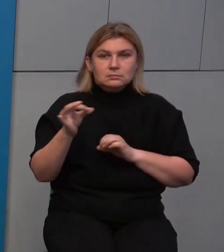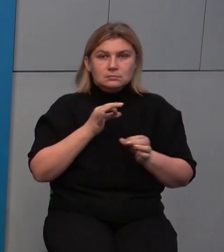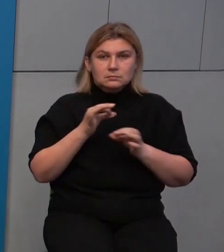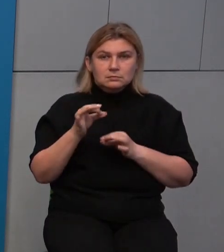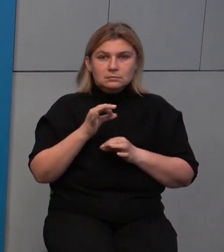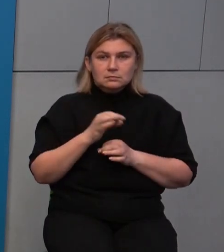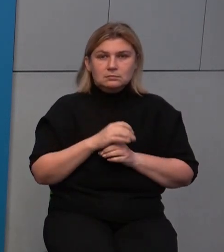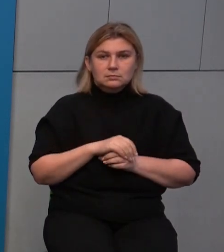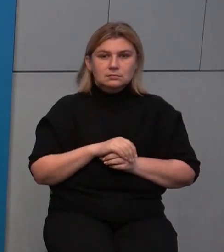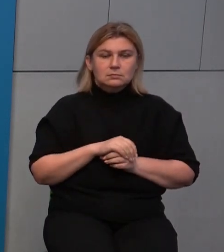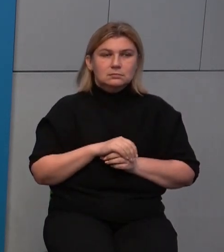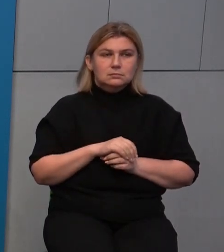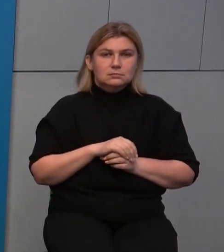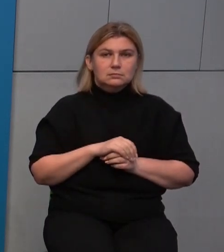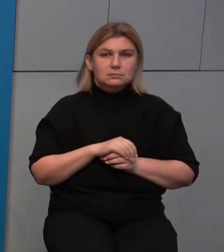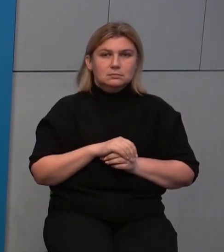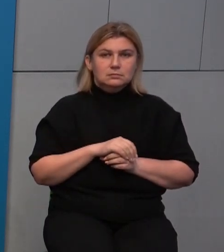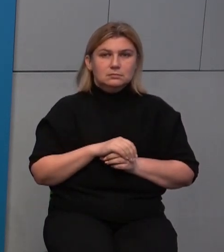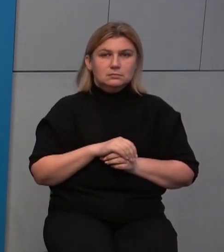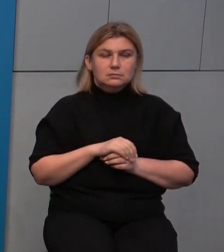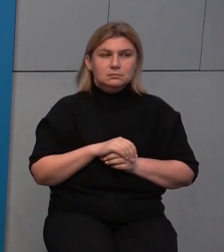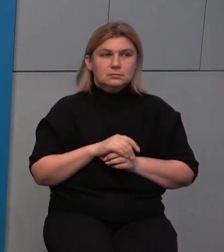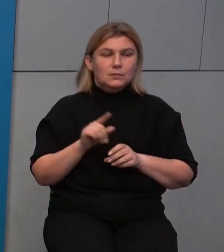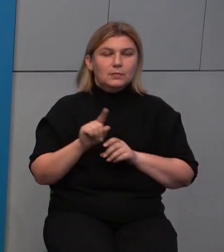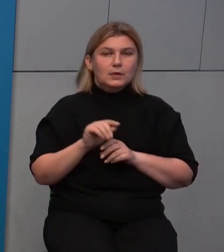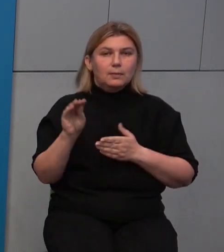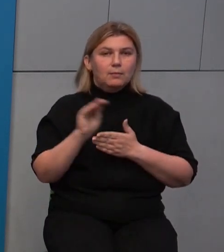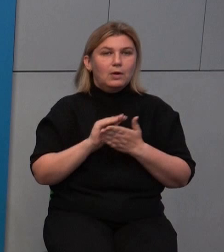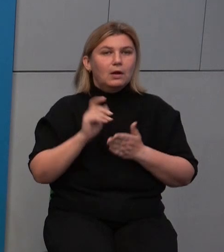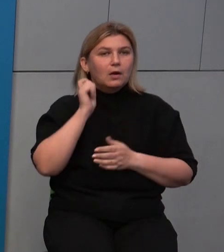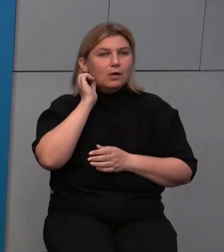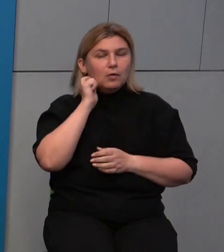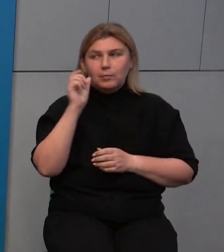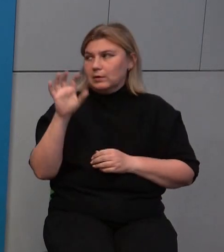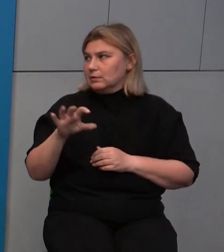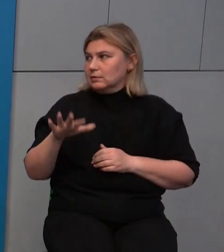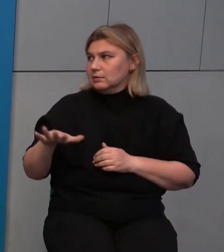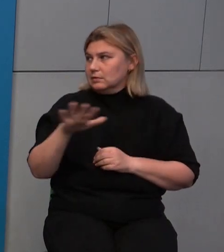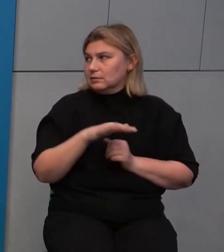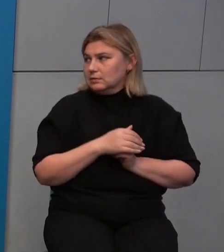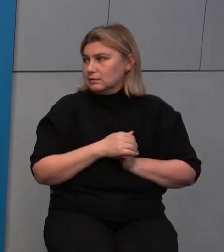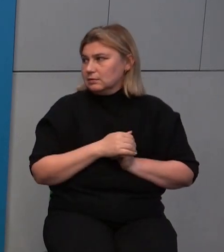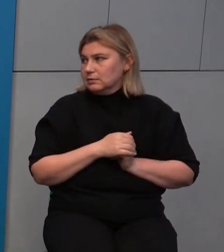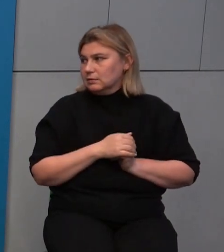ale też o pisarstwo feministyczne na tym obszarze i ono jest bardzo ciekawe.